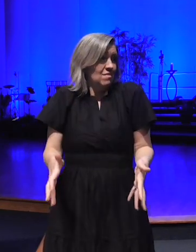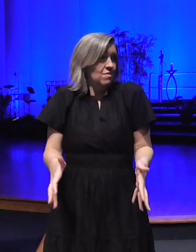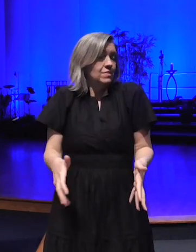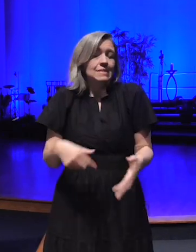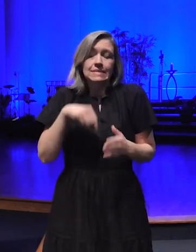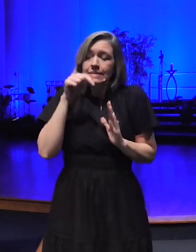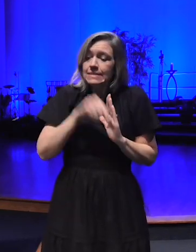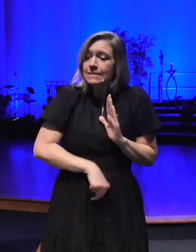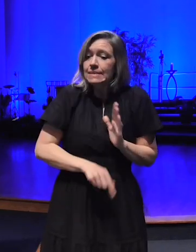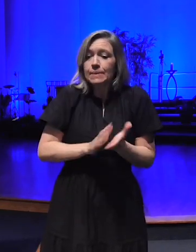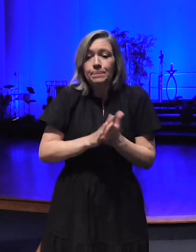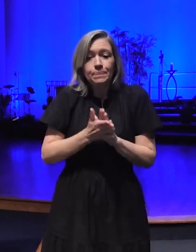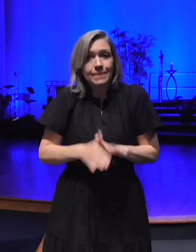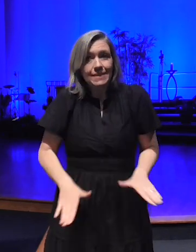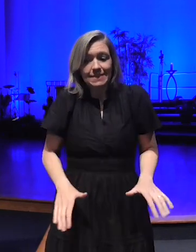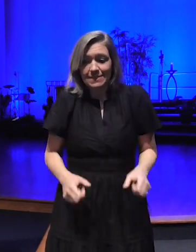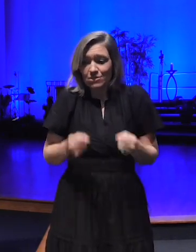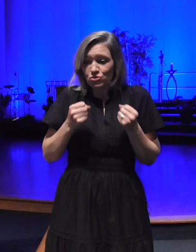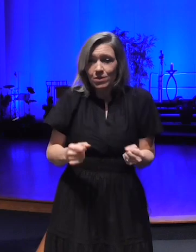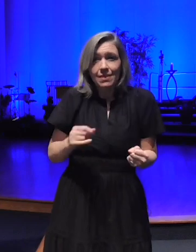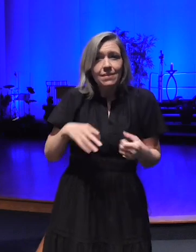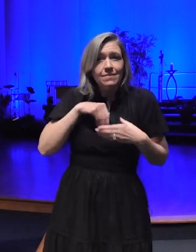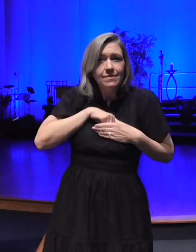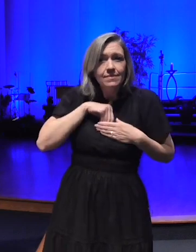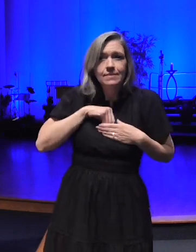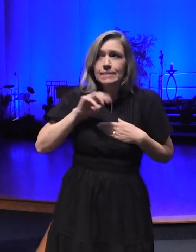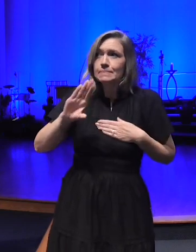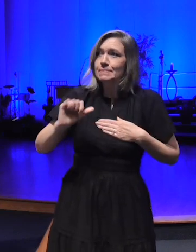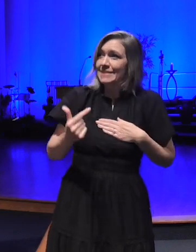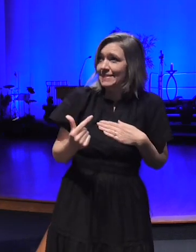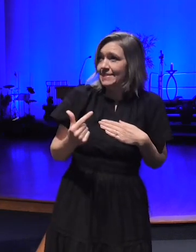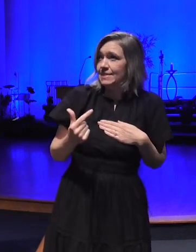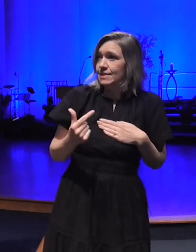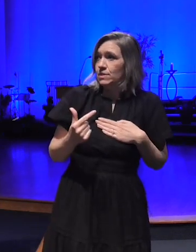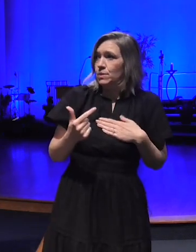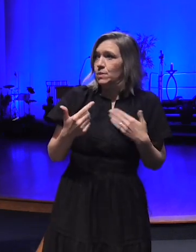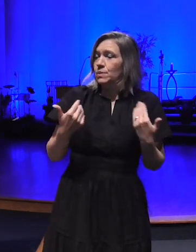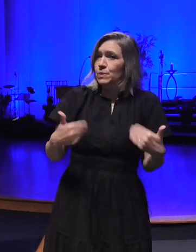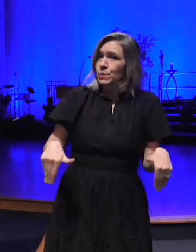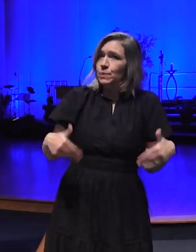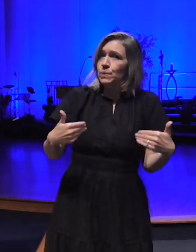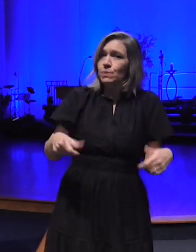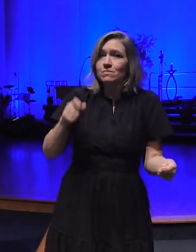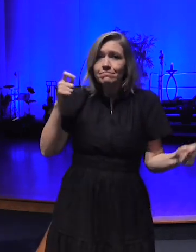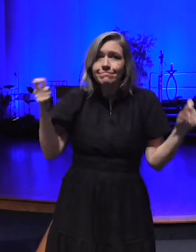fuerza de nuestro ser dentro de nosotros mismos, hay una transformación que ocurre cuando nos damos cuenta